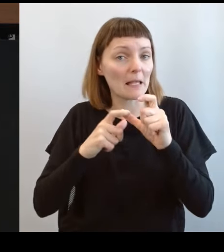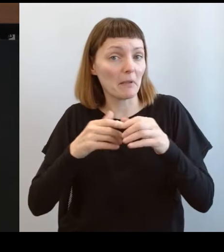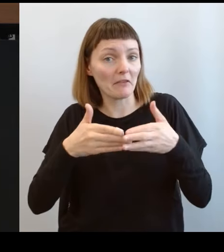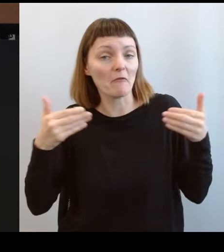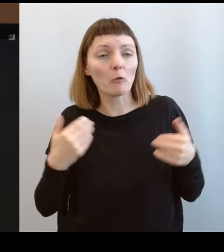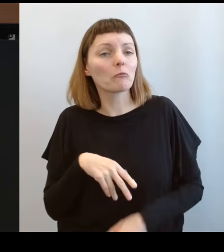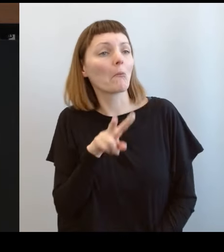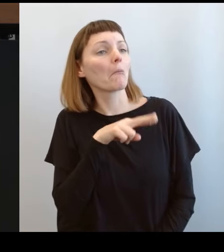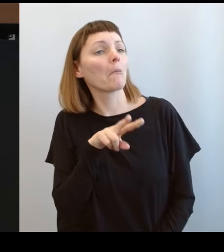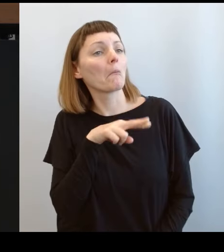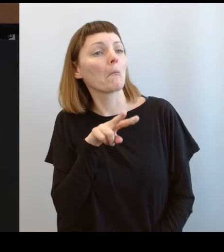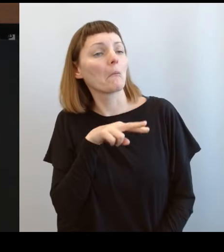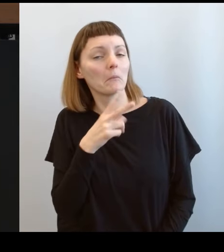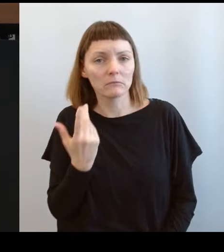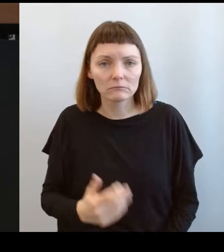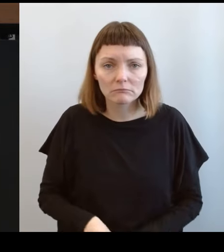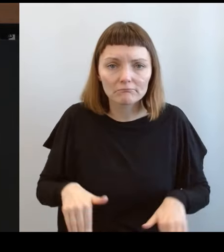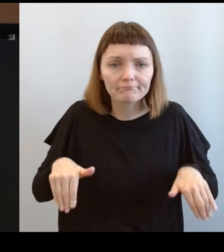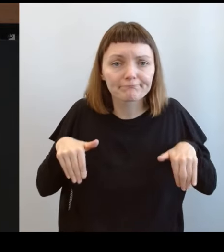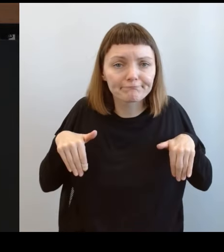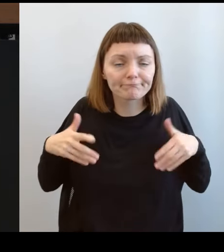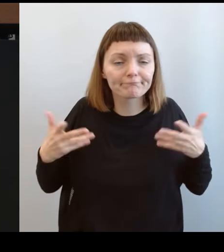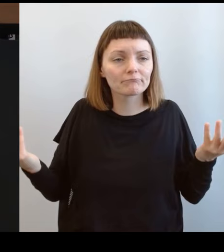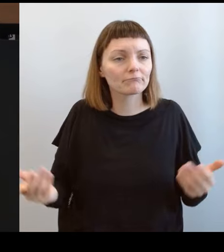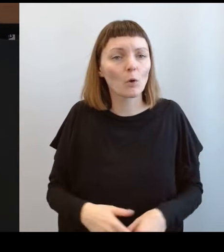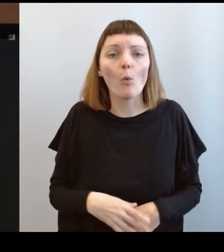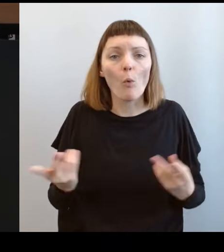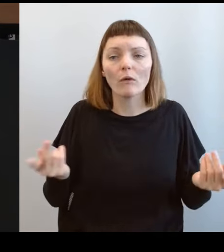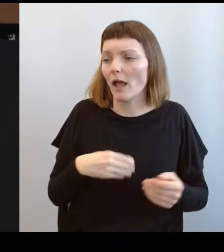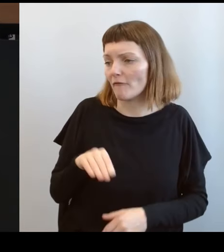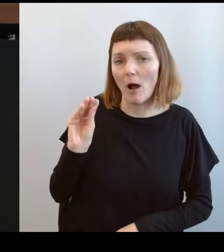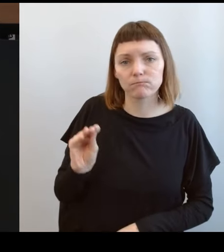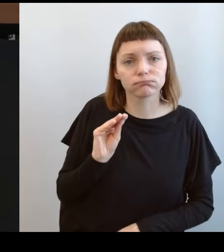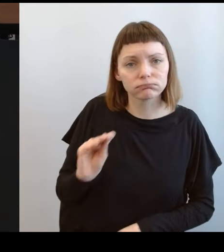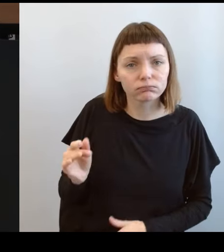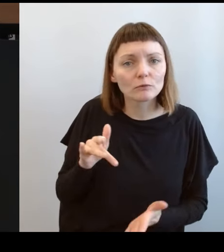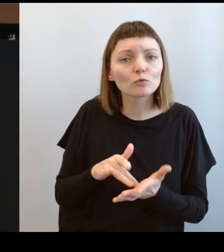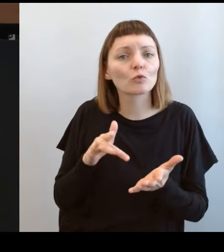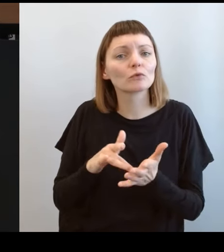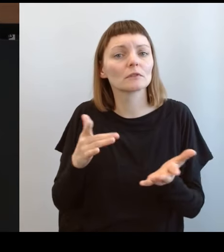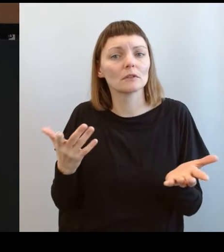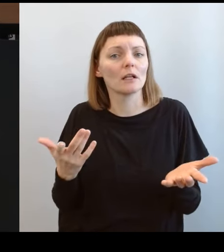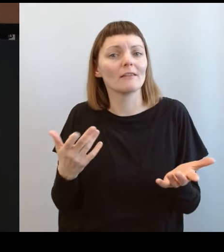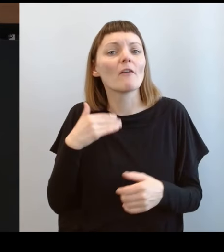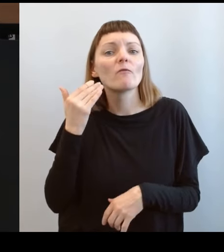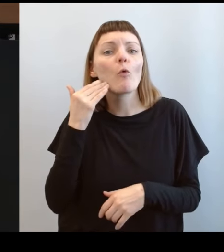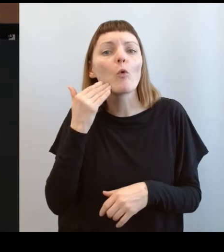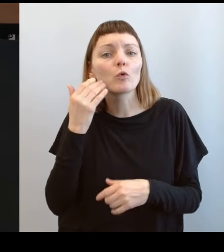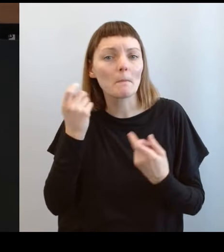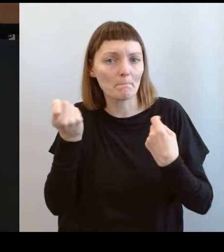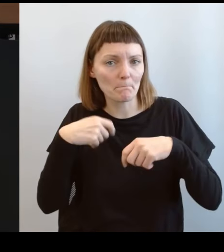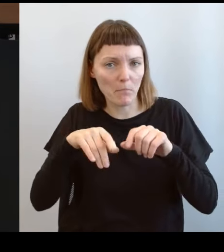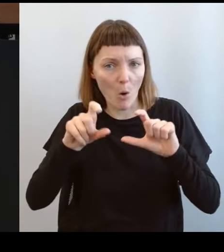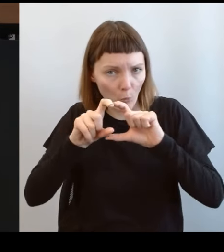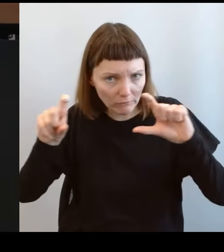Kooperationsvereinbarung mit den landeseigenen Wohnungsunternehmen. Wo ist denn beim Mieterinnenschutz die sozialdemokratische Handschrift, liebe SPD?